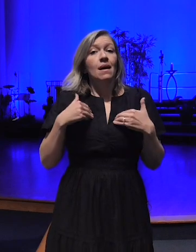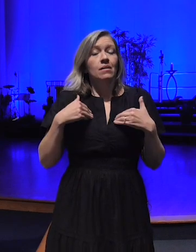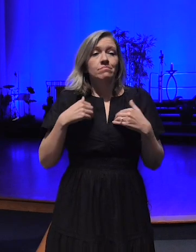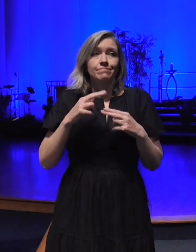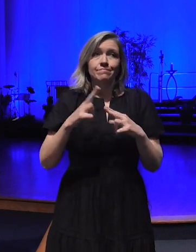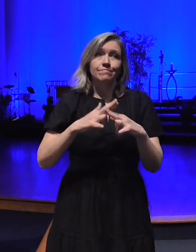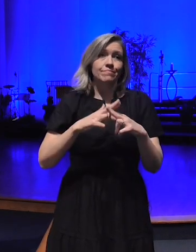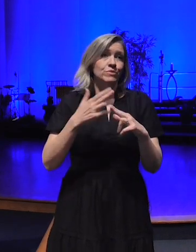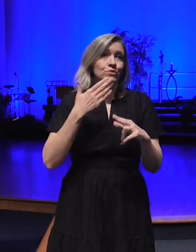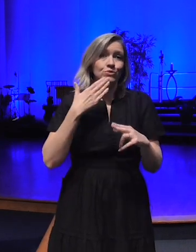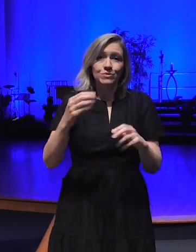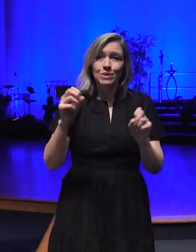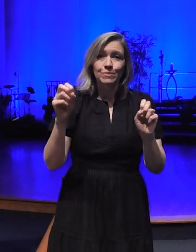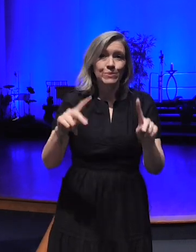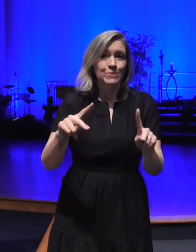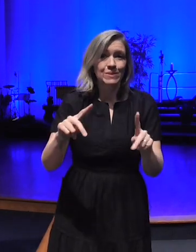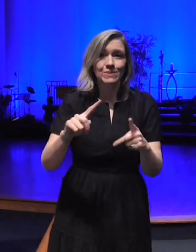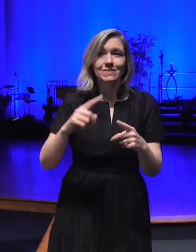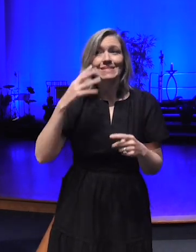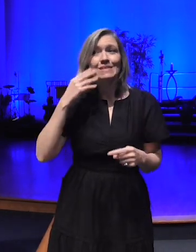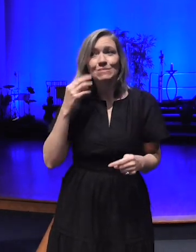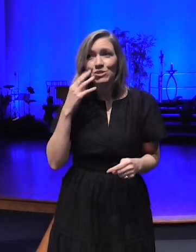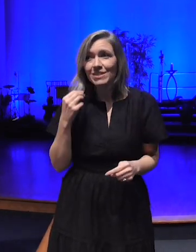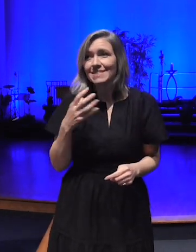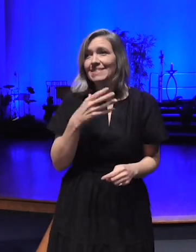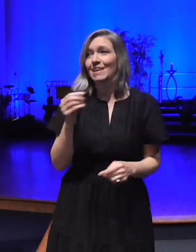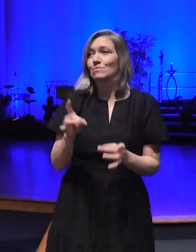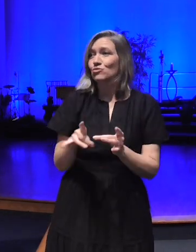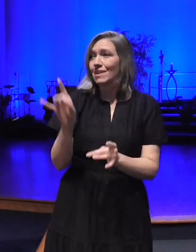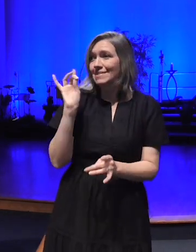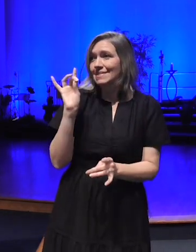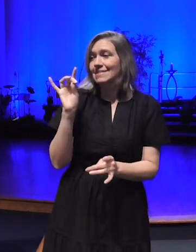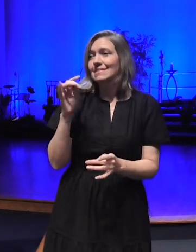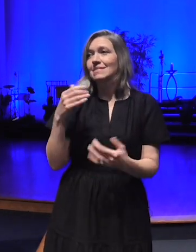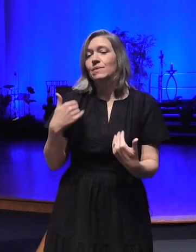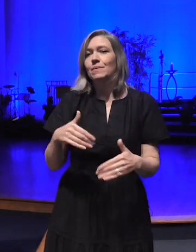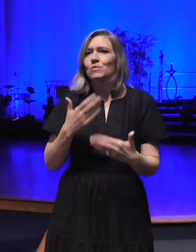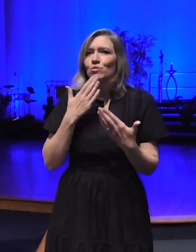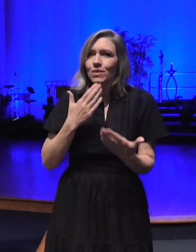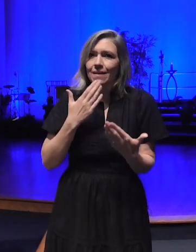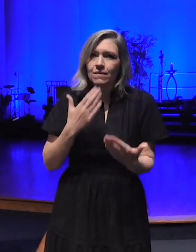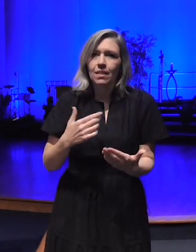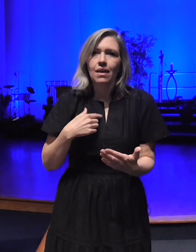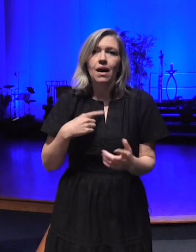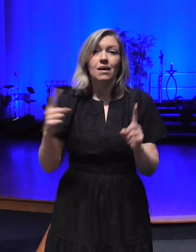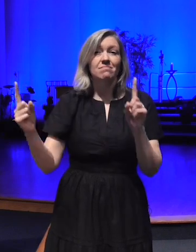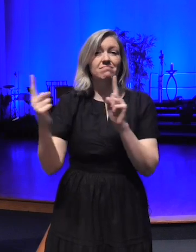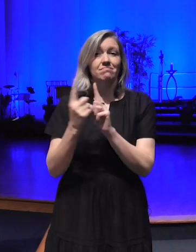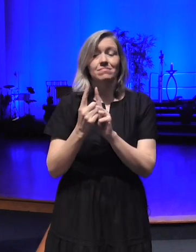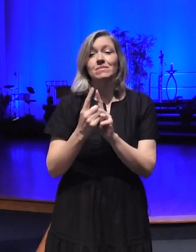presencia. Me siento muy agradecido de haber estado en presencia del Dalai Lama tres veces en